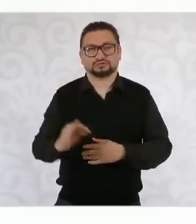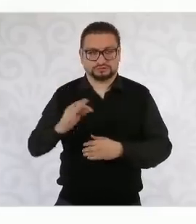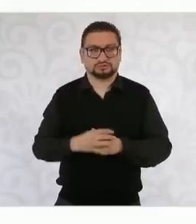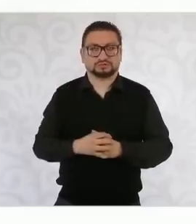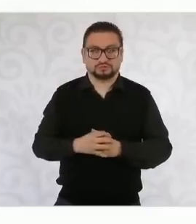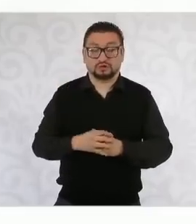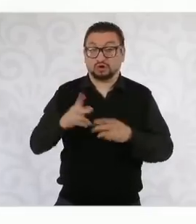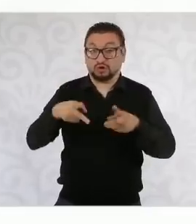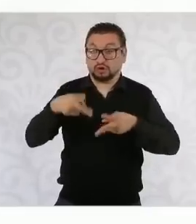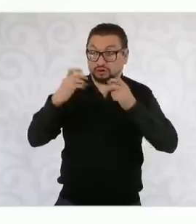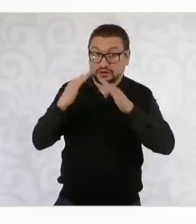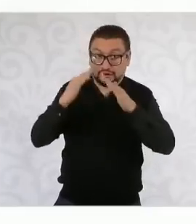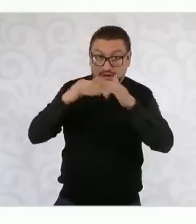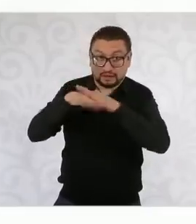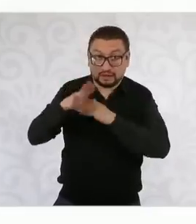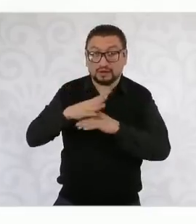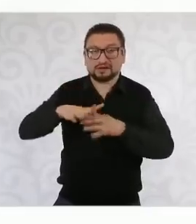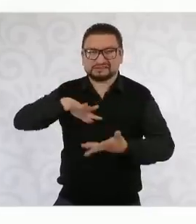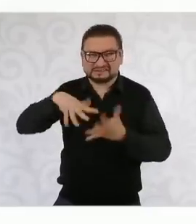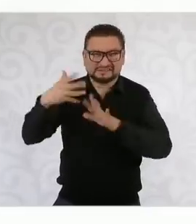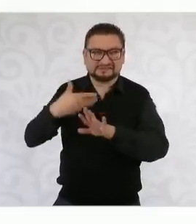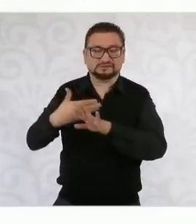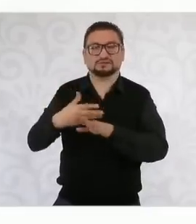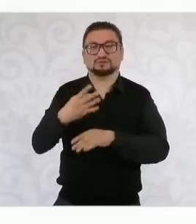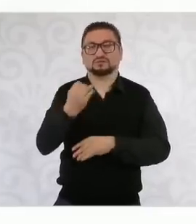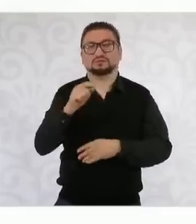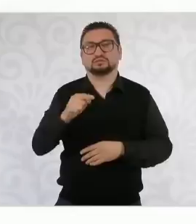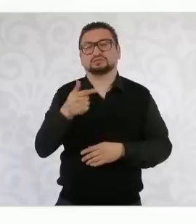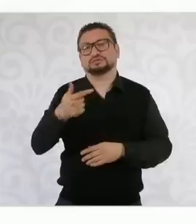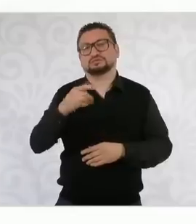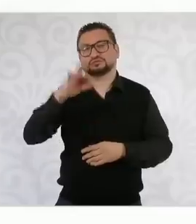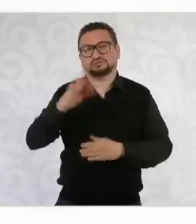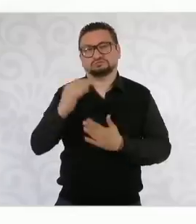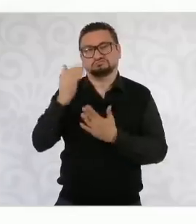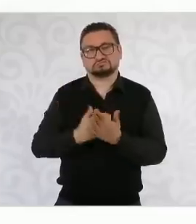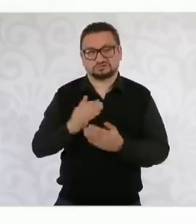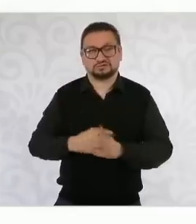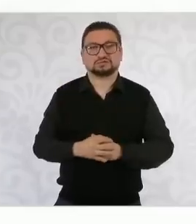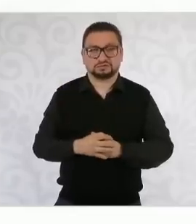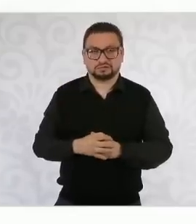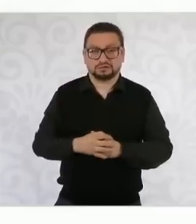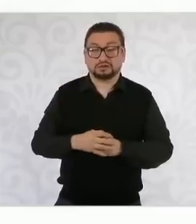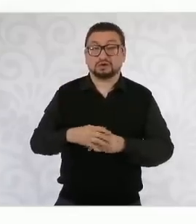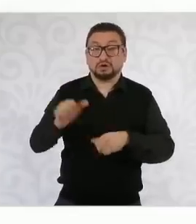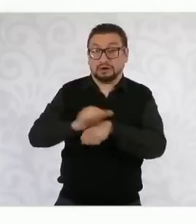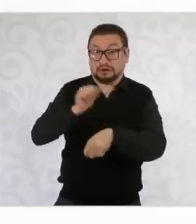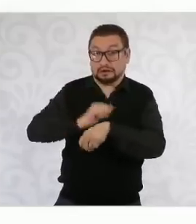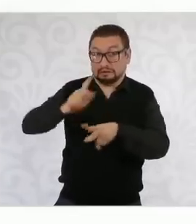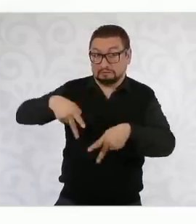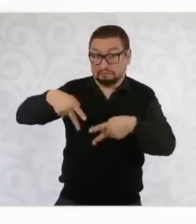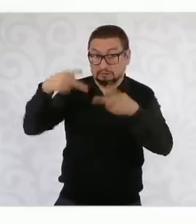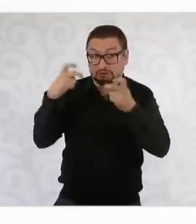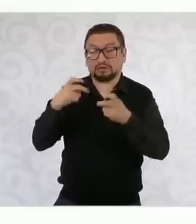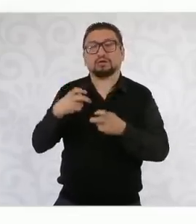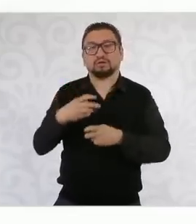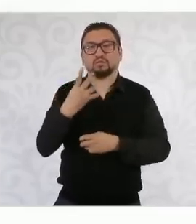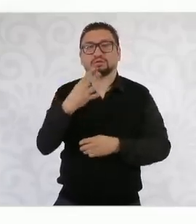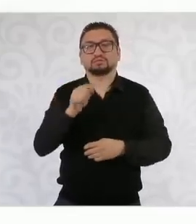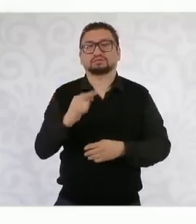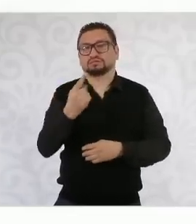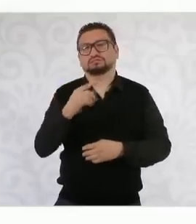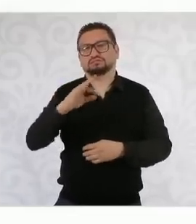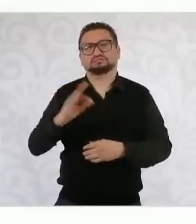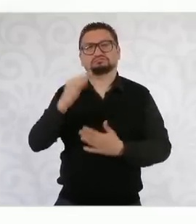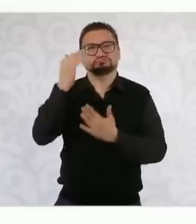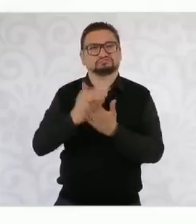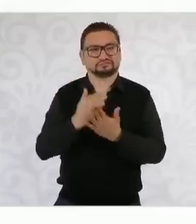robo a casa habitación con violencia - 9.7 por robo de vehículo con violencia - 4 1%